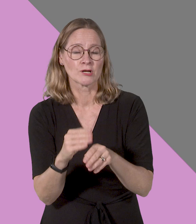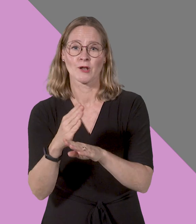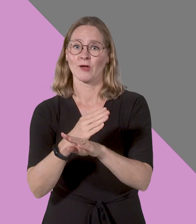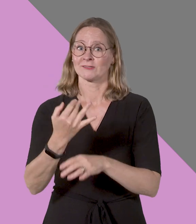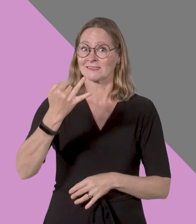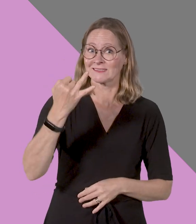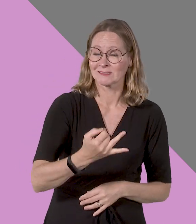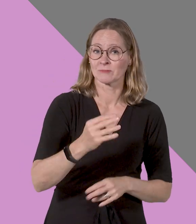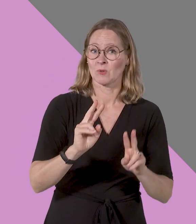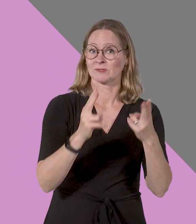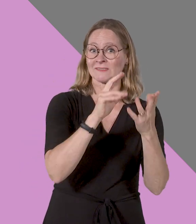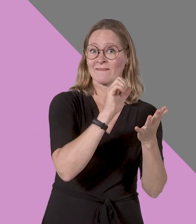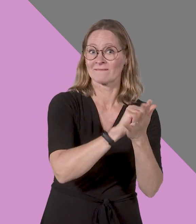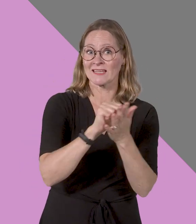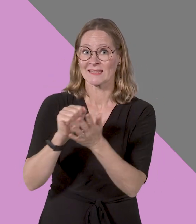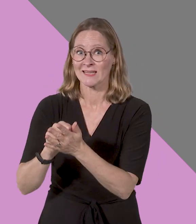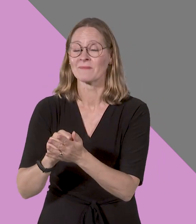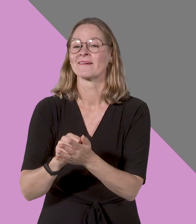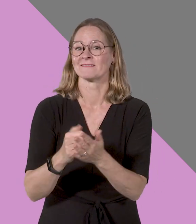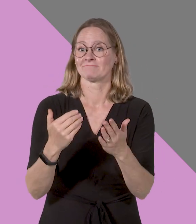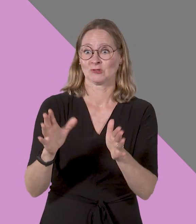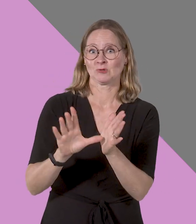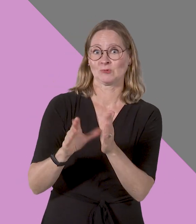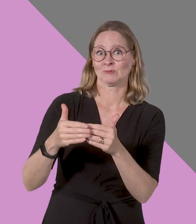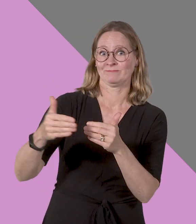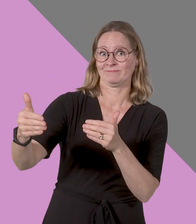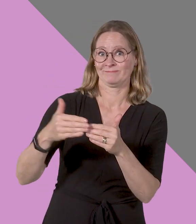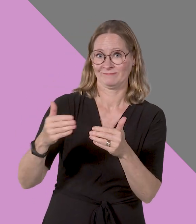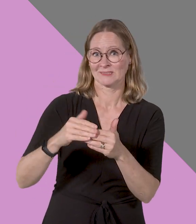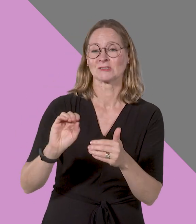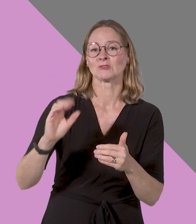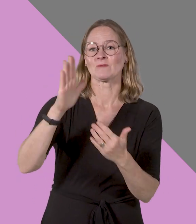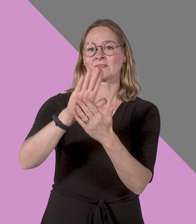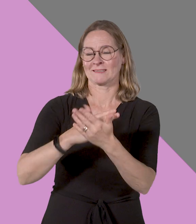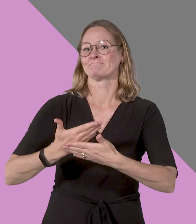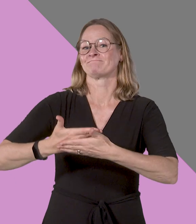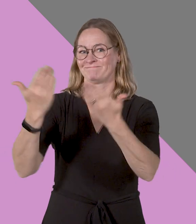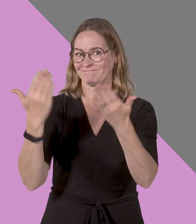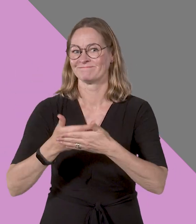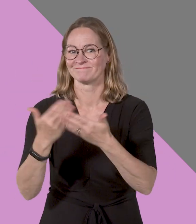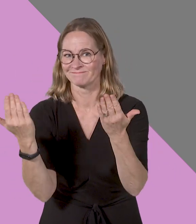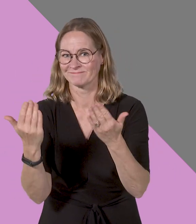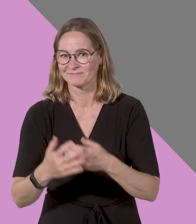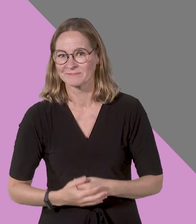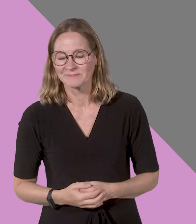noin 70 uutta viittomaa, jotka tullaan julkaisemaan Suvissa - myöhemmin syksyllä.